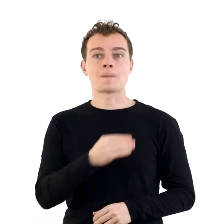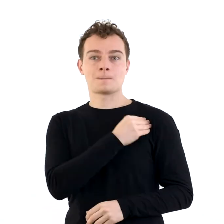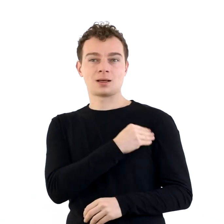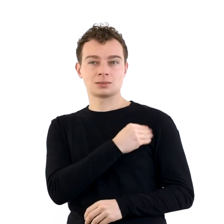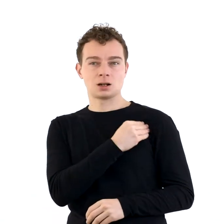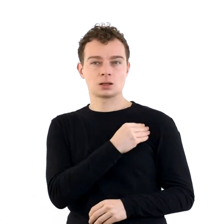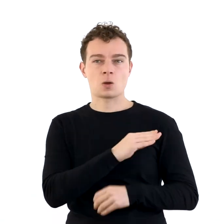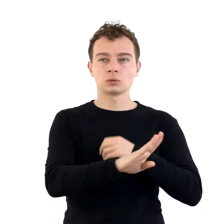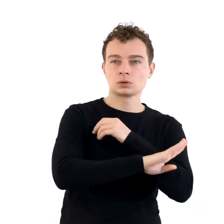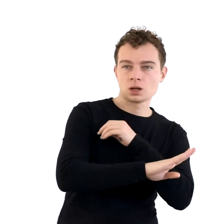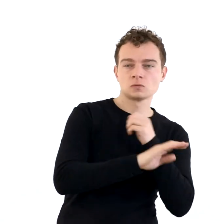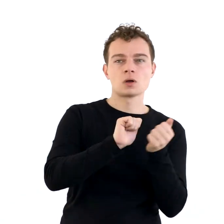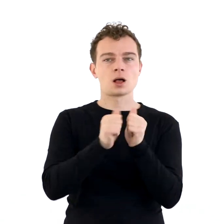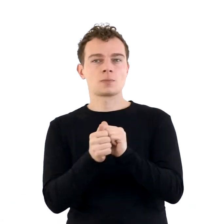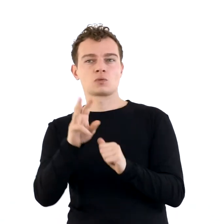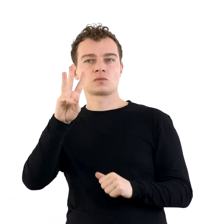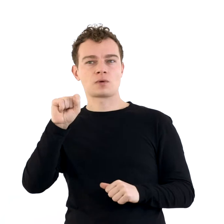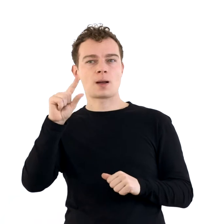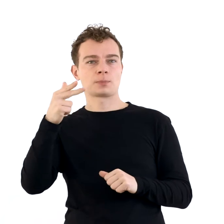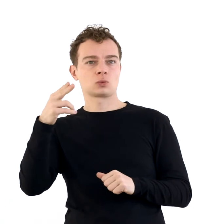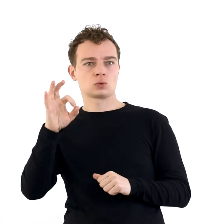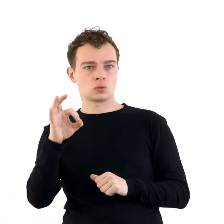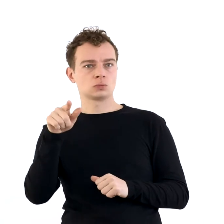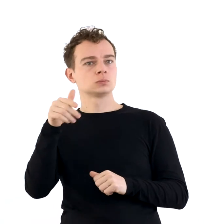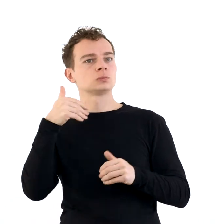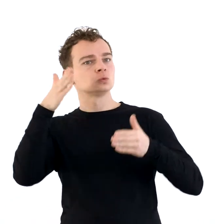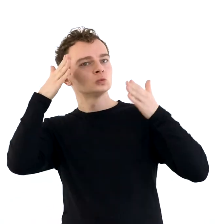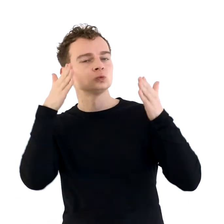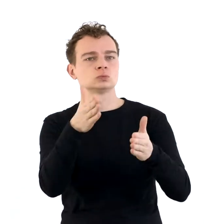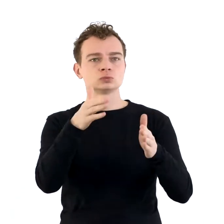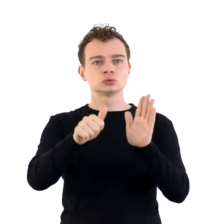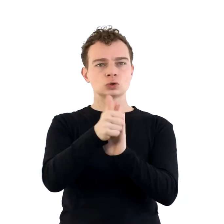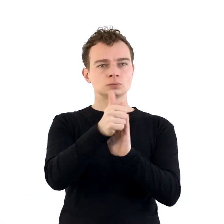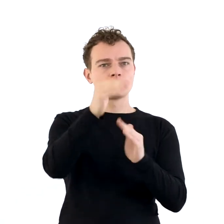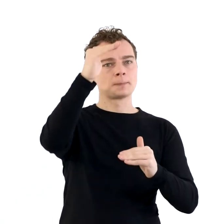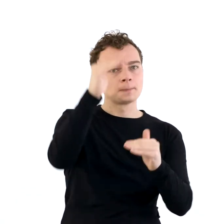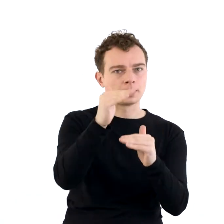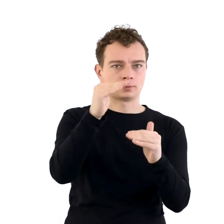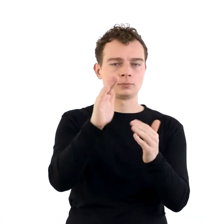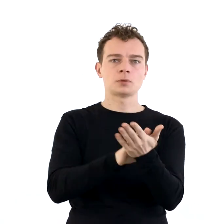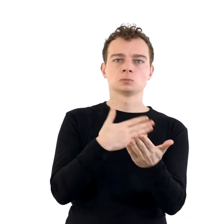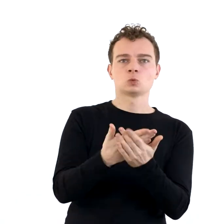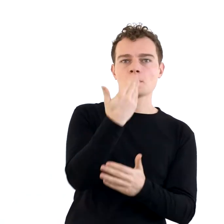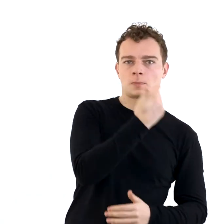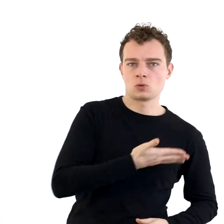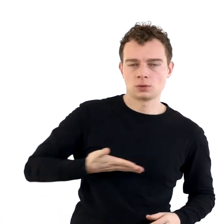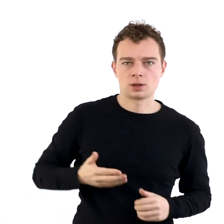Drewno lub wapienny materiał były stosowane do rzeźby mniejszych rozmiarów (np. portrety).